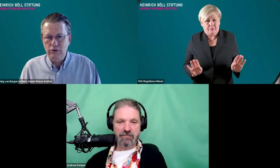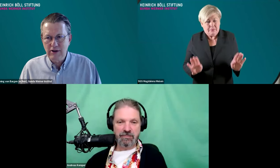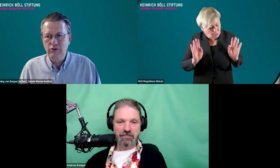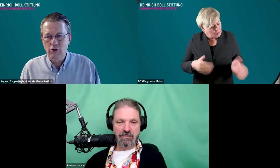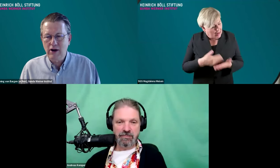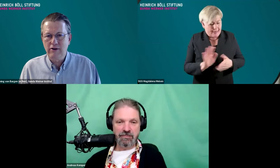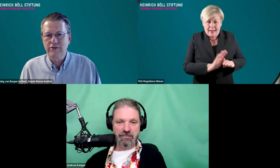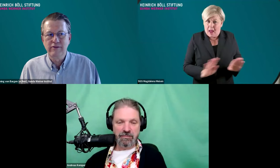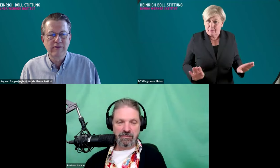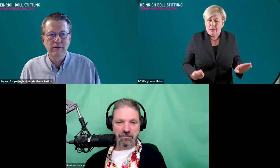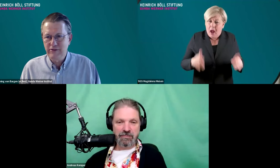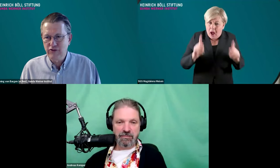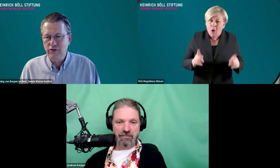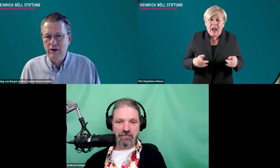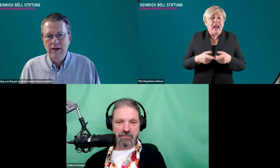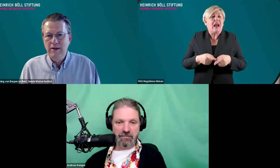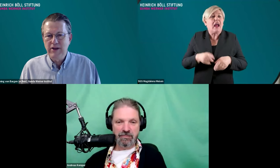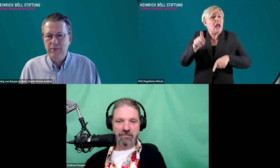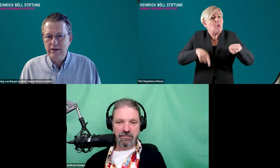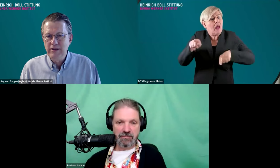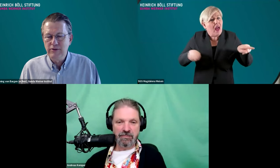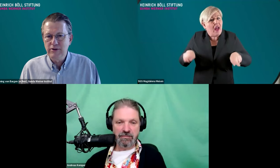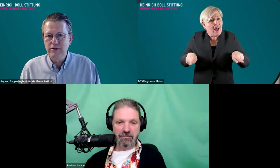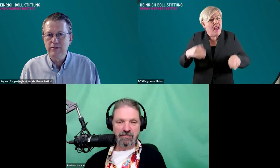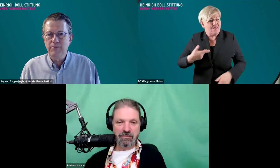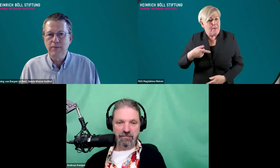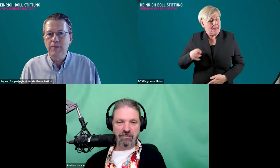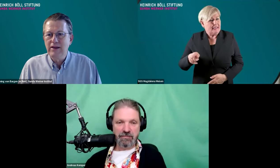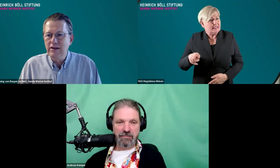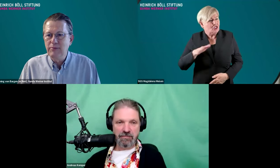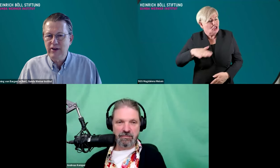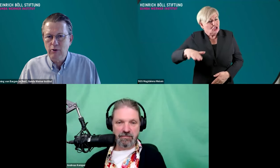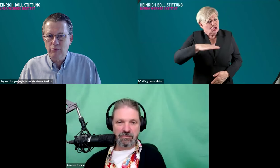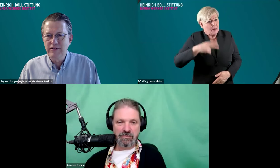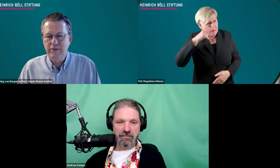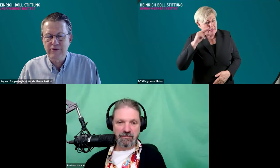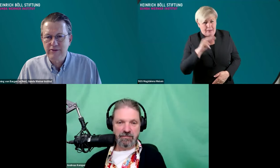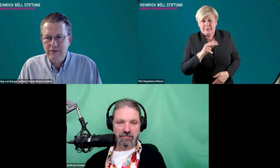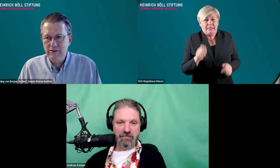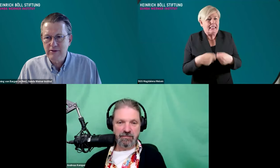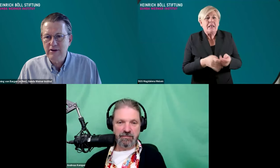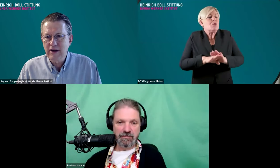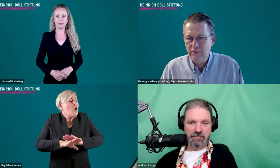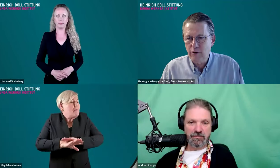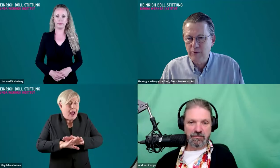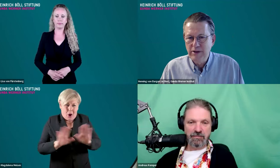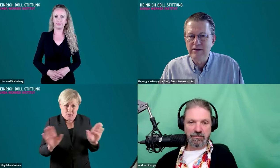und natürlich auch gerade aus einer queerfeministischen Perspektive gibt es da überhaupt nichts, was in irgendeiner Form verbindet.